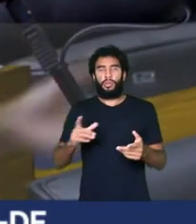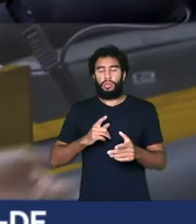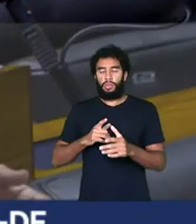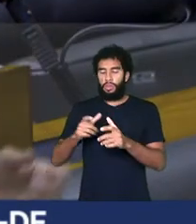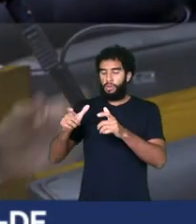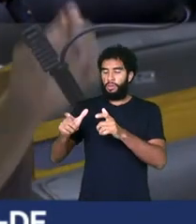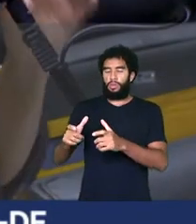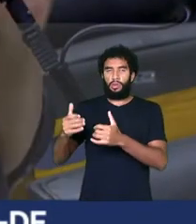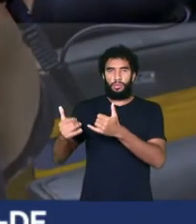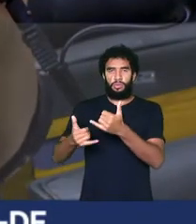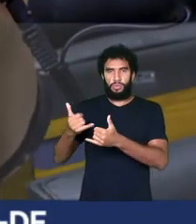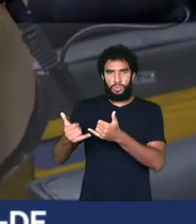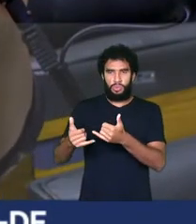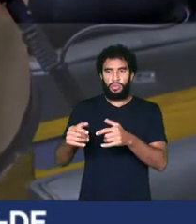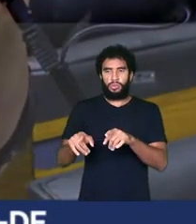ENTRE A EIXOS DE CASSINOS, O